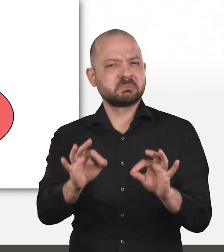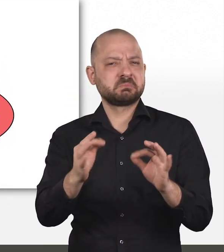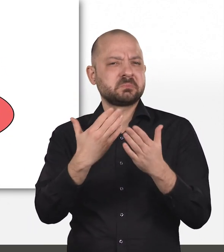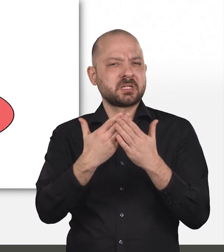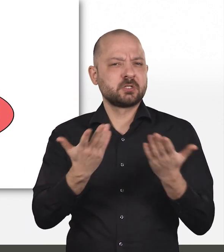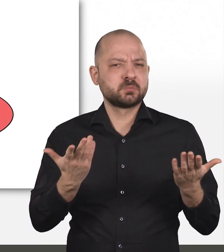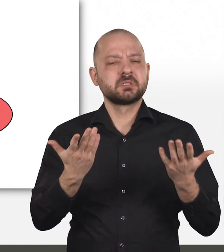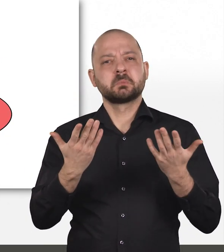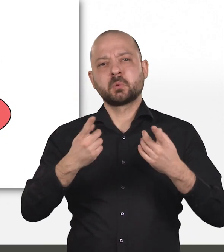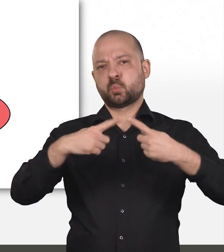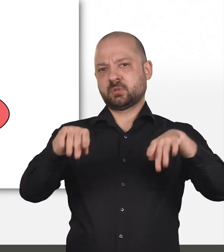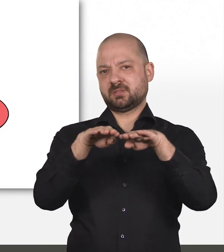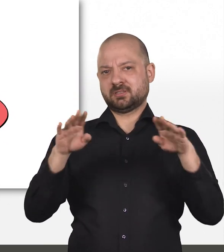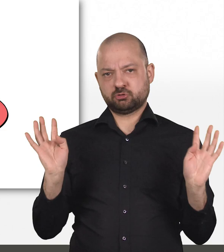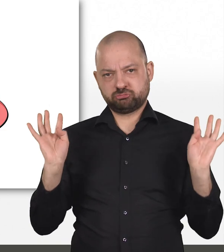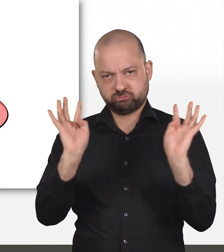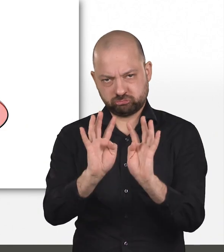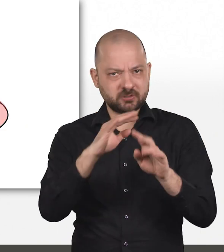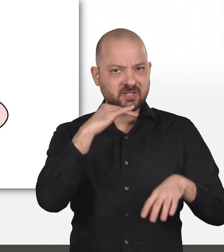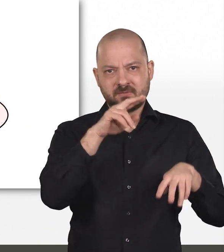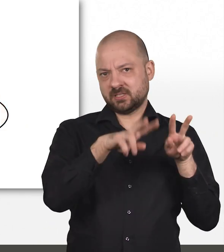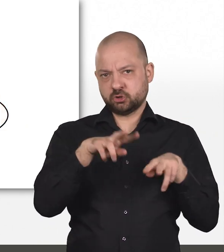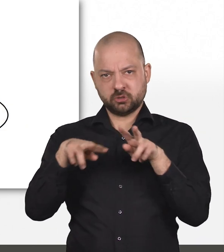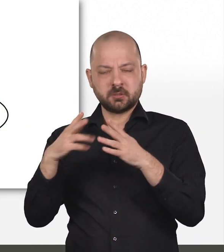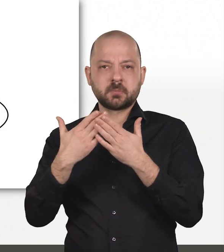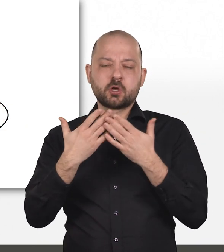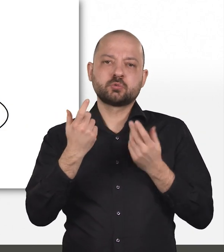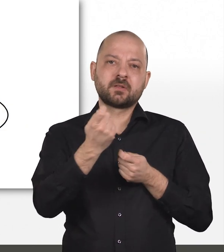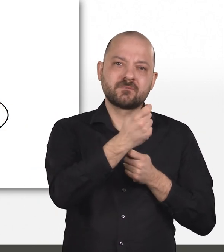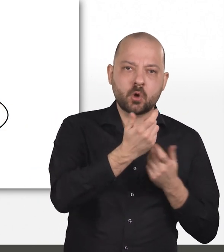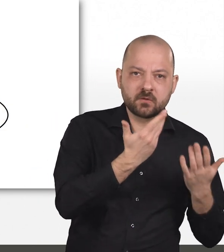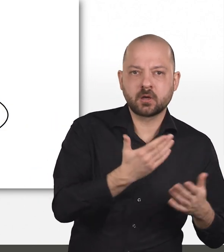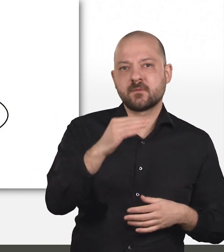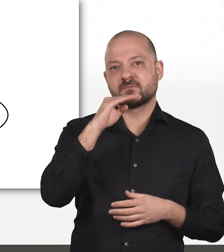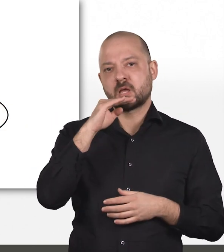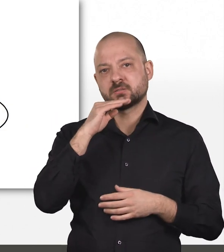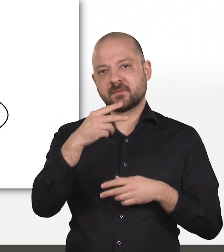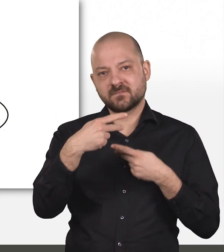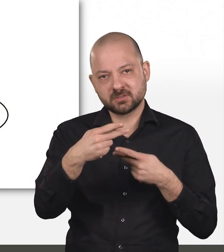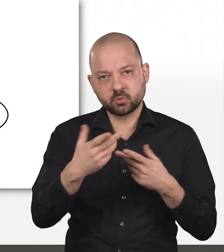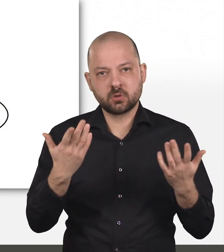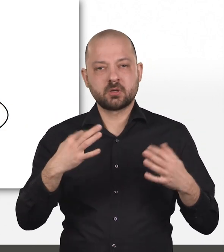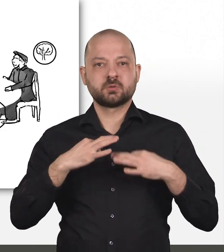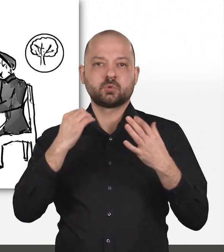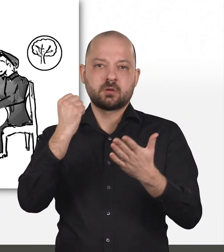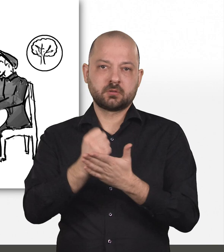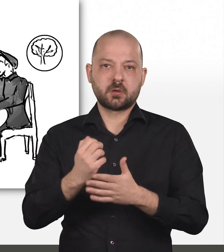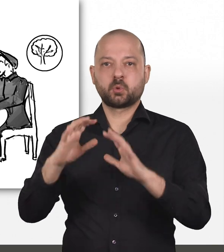Am Runden Tisch diskutieren verschiedene Akteure – zum Beispiel Feuerwehr, Wasserversorger, Gesundheitsamt und Umweltamt –